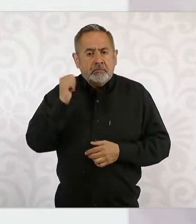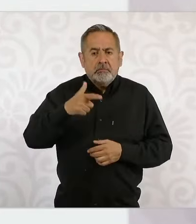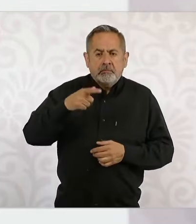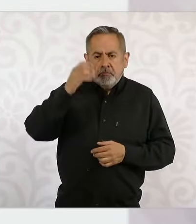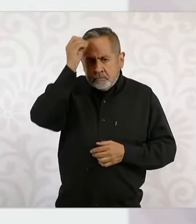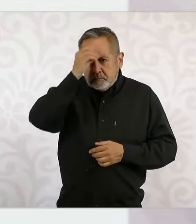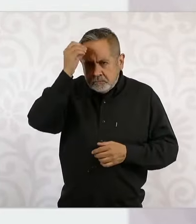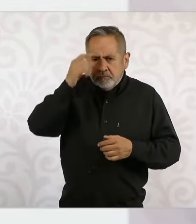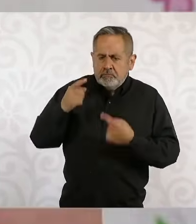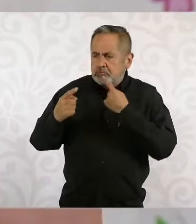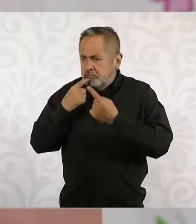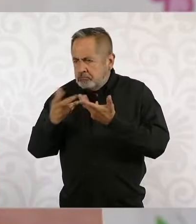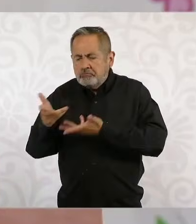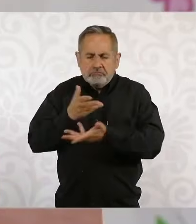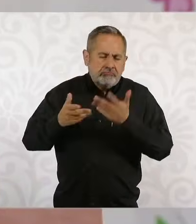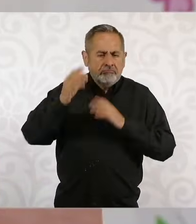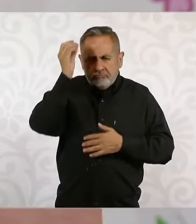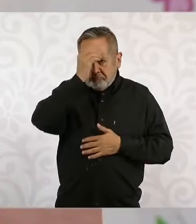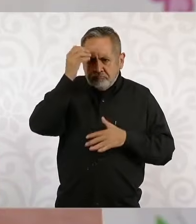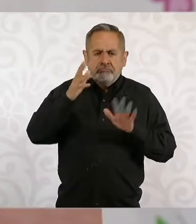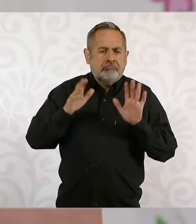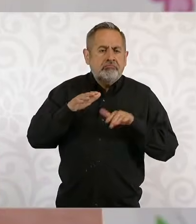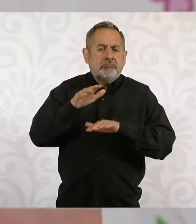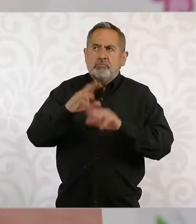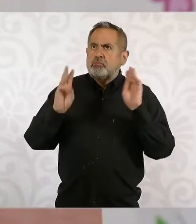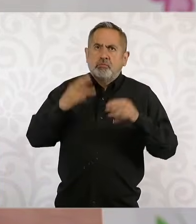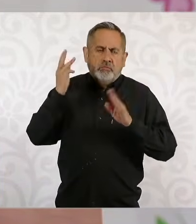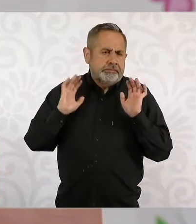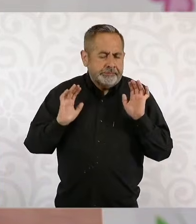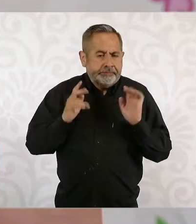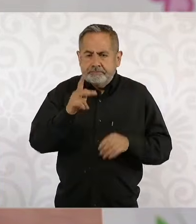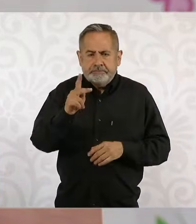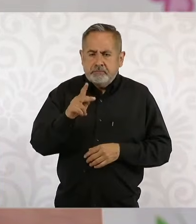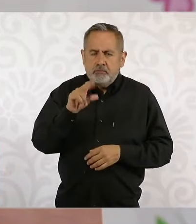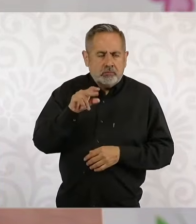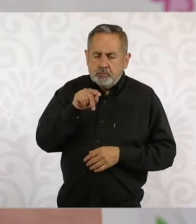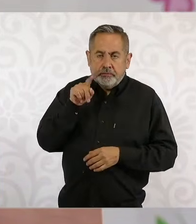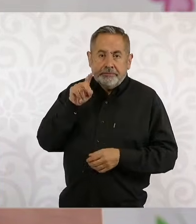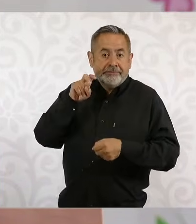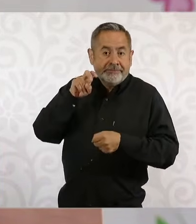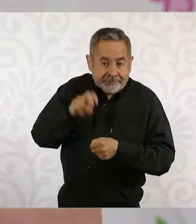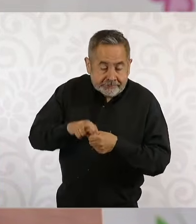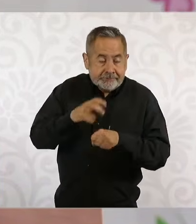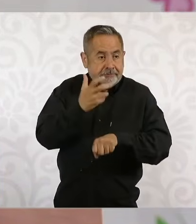ambos países o alguna situación mundial, pero no están haciendo política en los Estados Unidos,